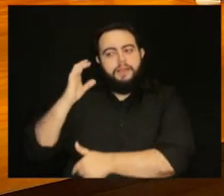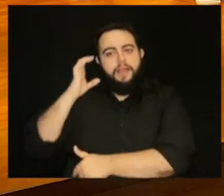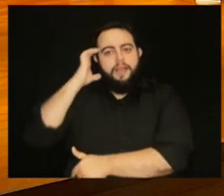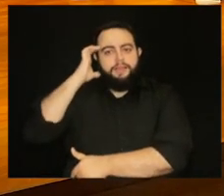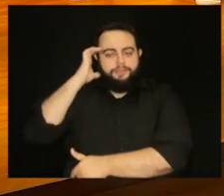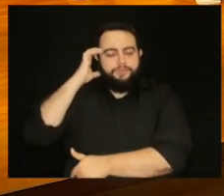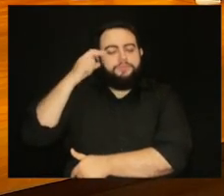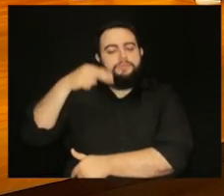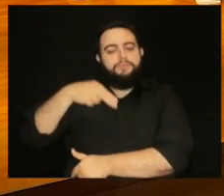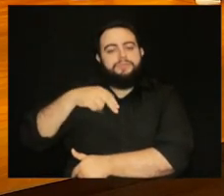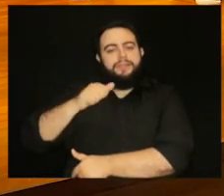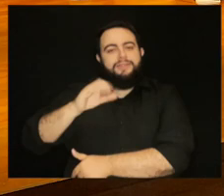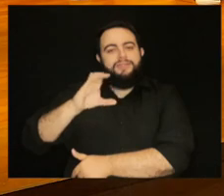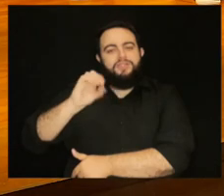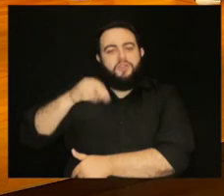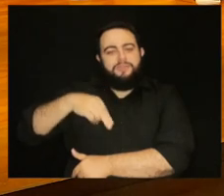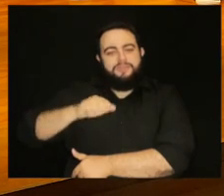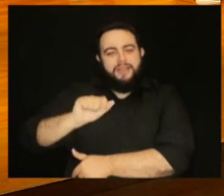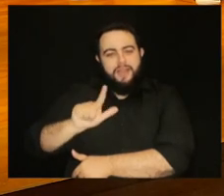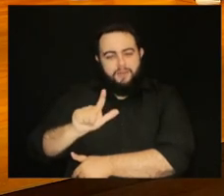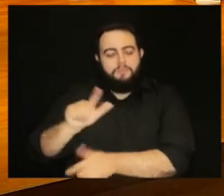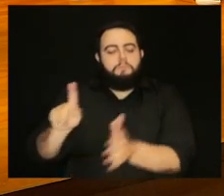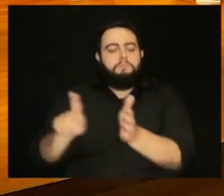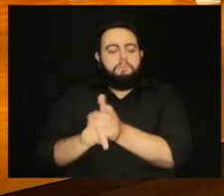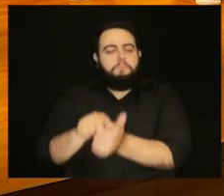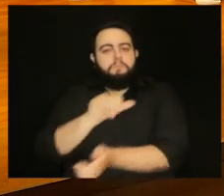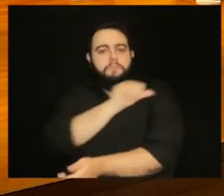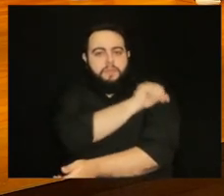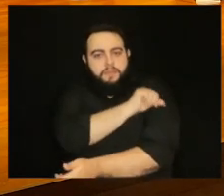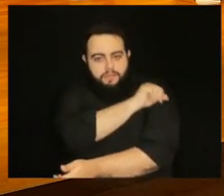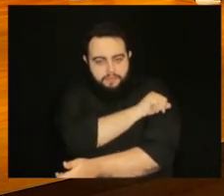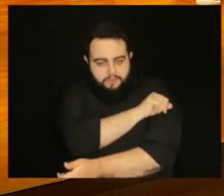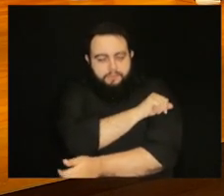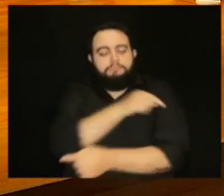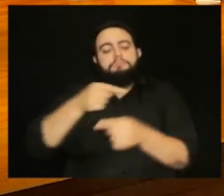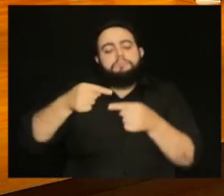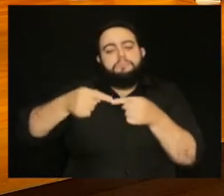que estava abrindo naquele momento em 1936 que depois a partir dos anos 40 vai ser encampada